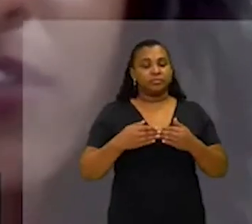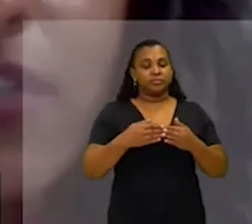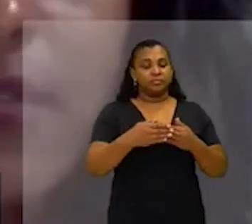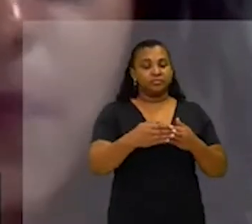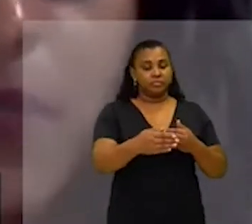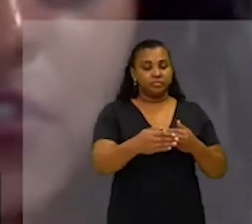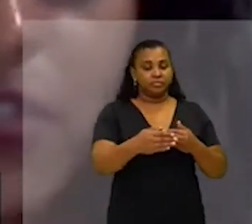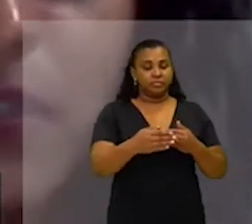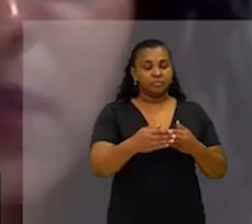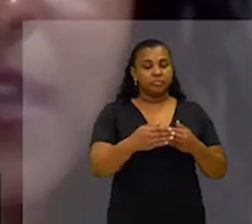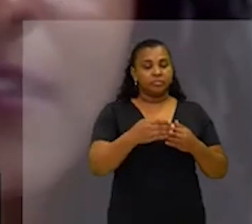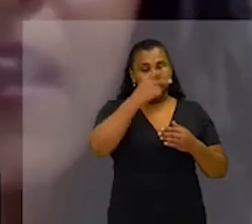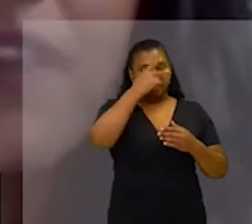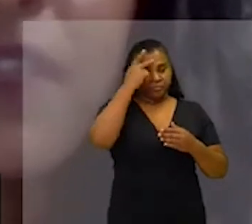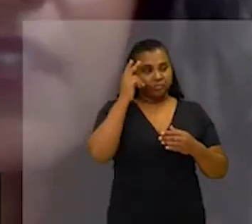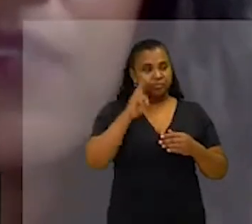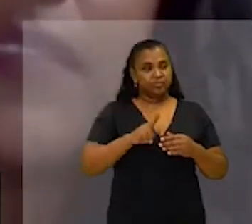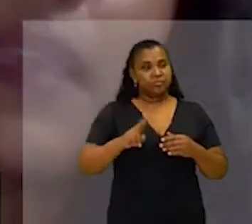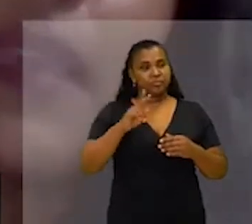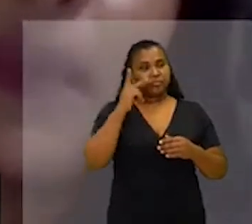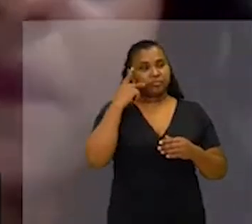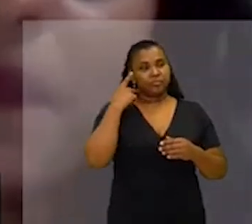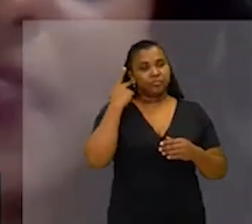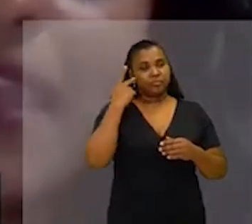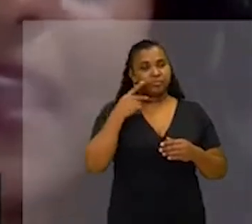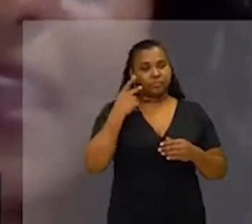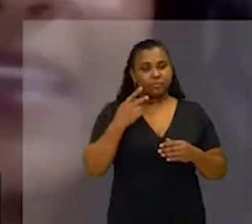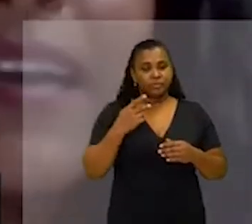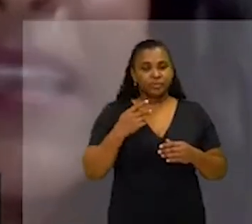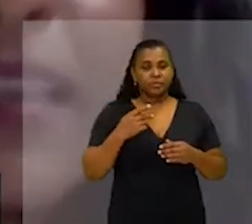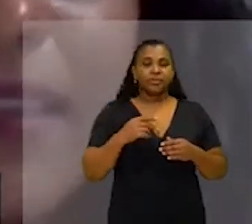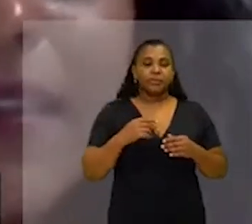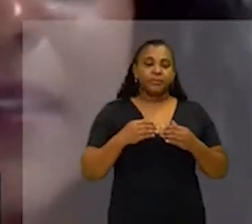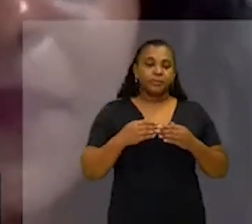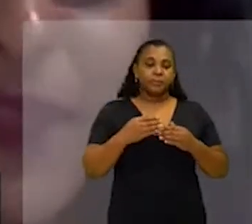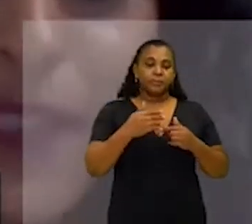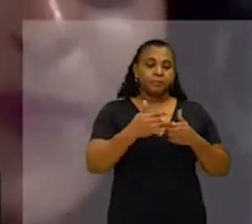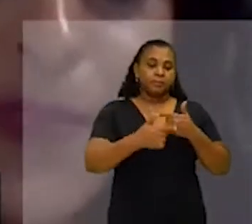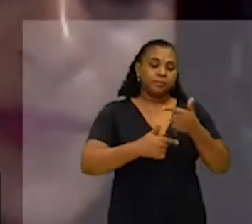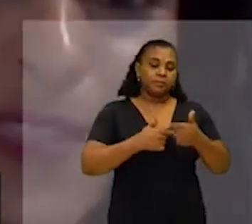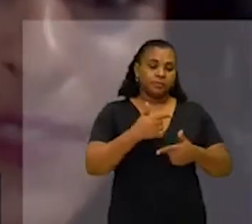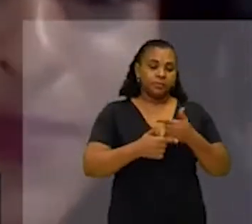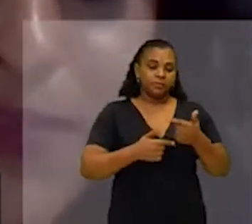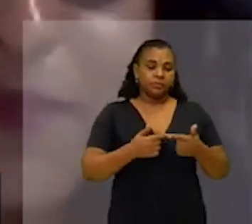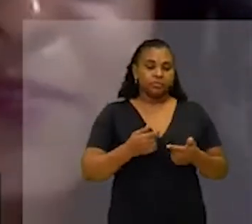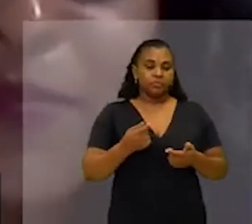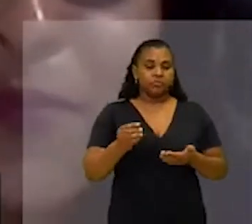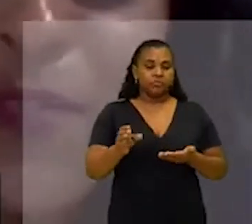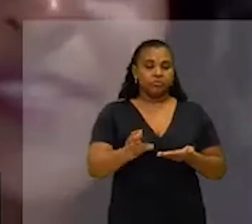de quem utiliza polícia por causa da Globo em cima ele ganha mas nas próximas eleições e por